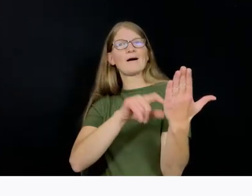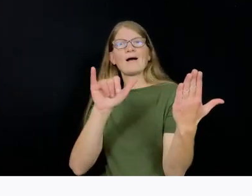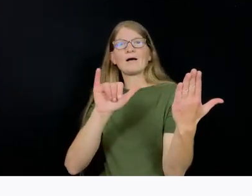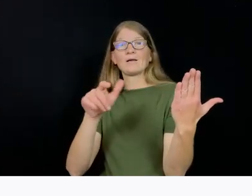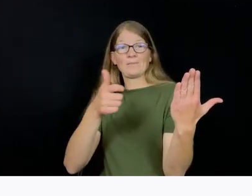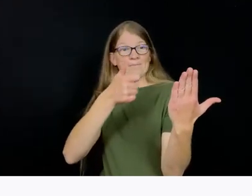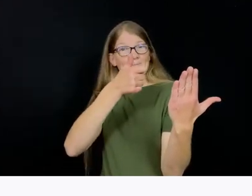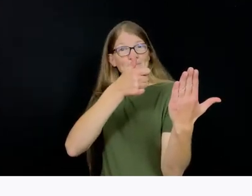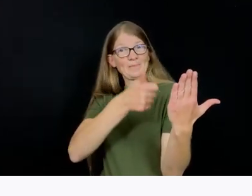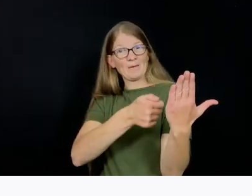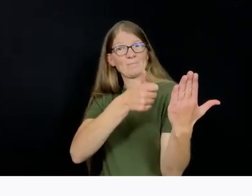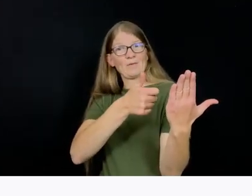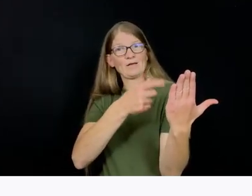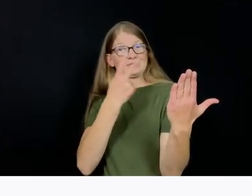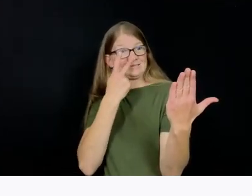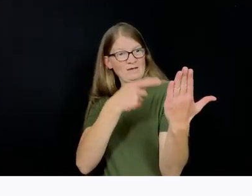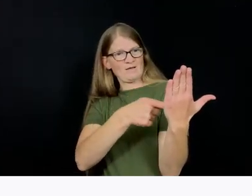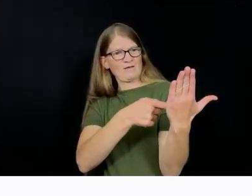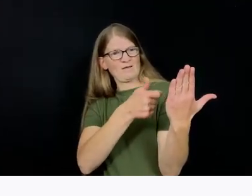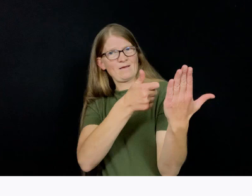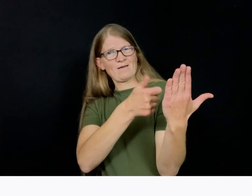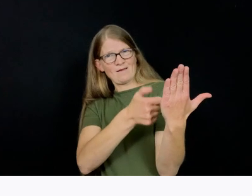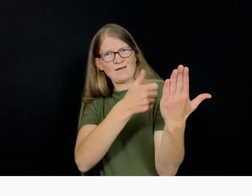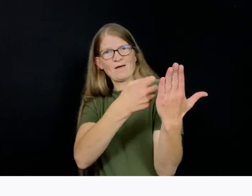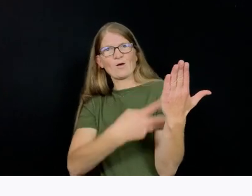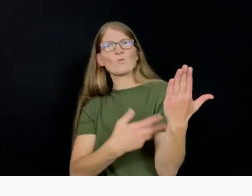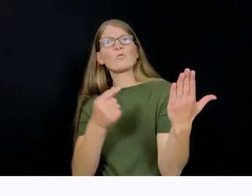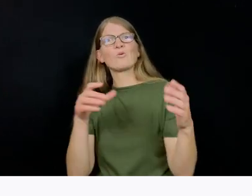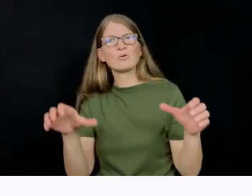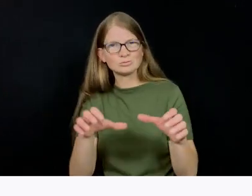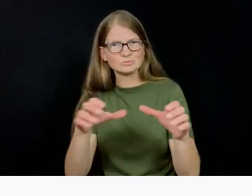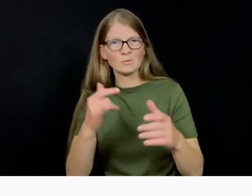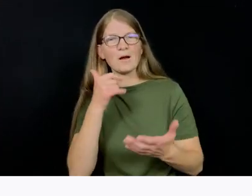وتجاهل بقية المنشورات على الصفحة التي ليست مفيدة في هذا السياق